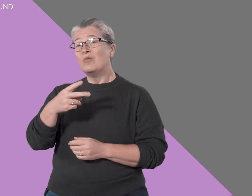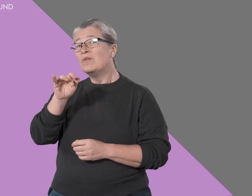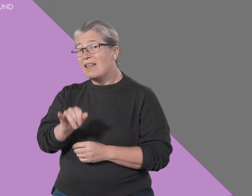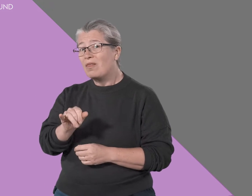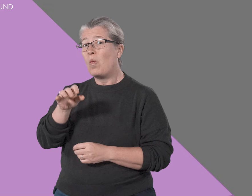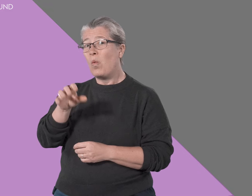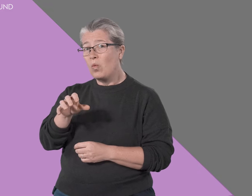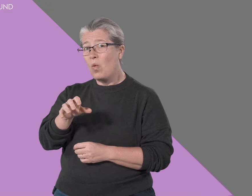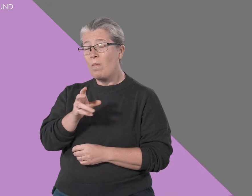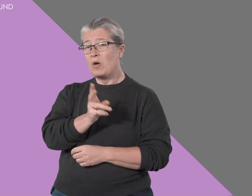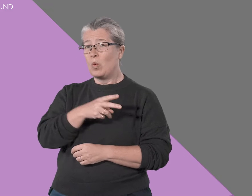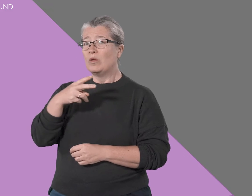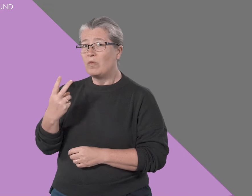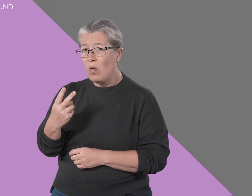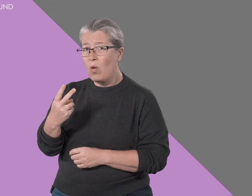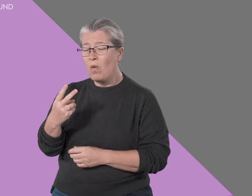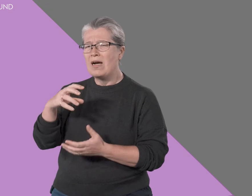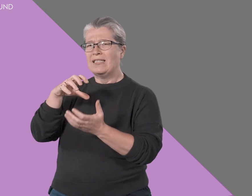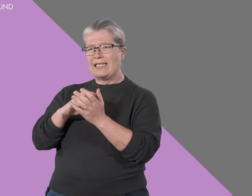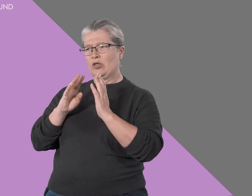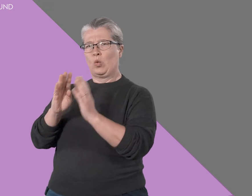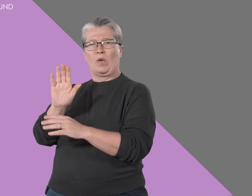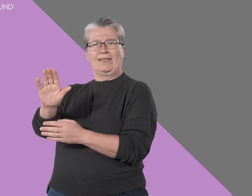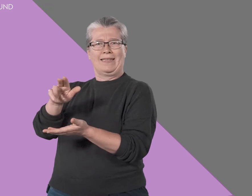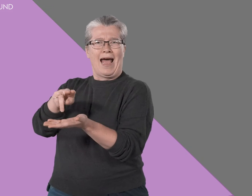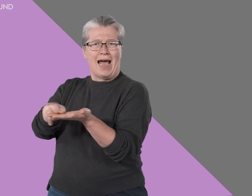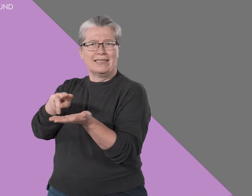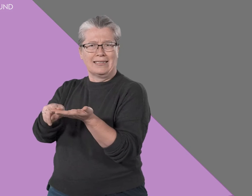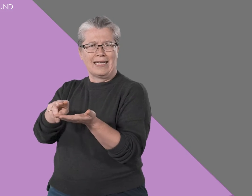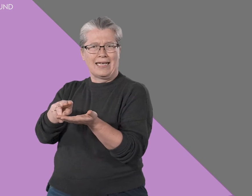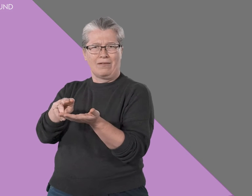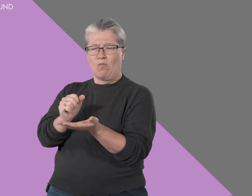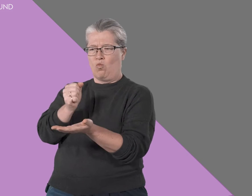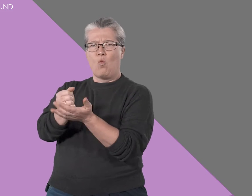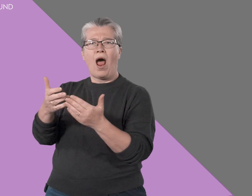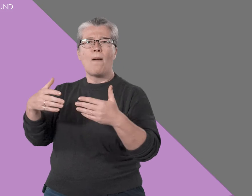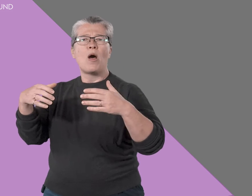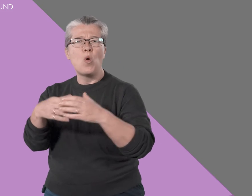Statsrådets kansli tillsatte en arbetsgrupp den 26 oktober 2022 -